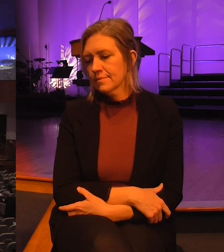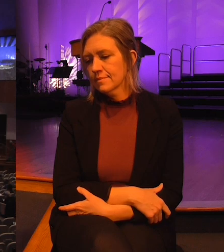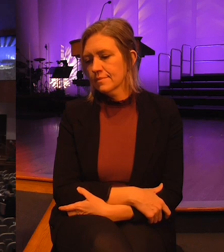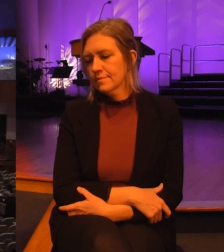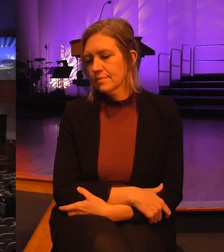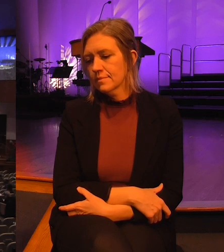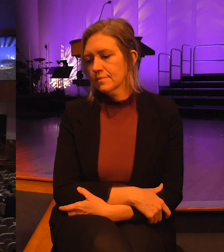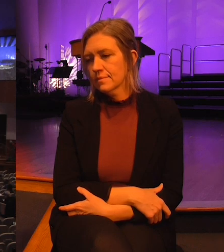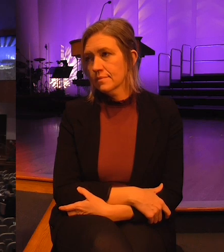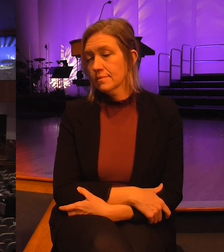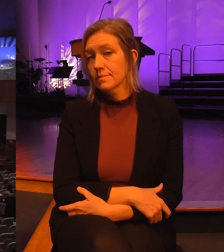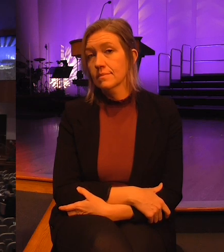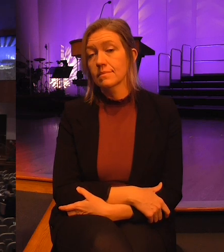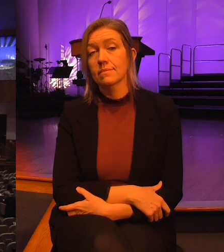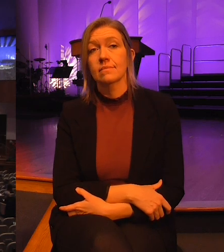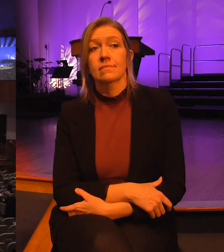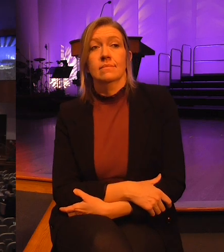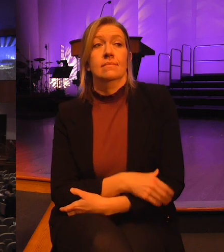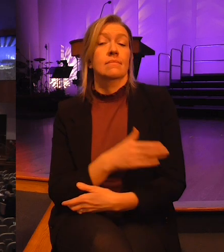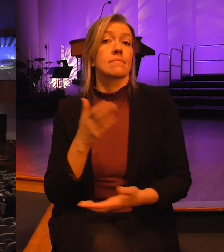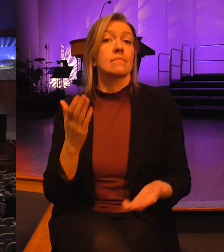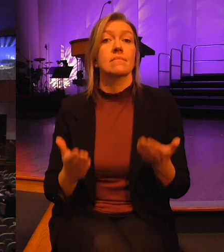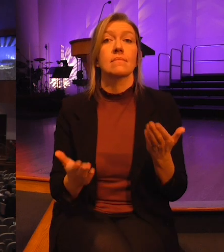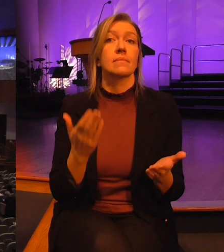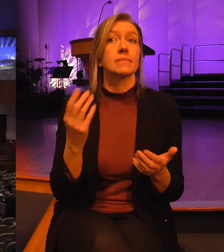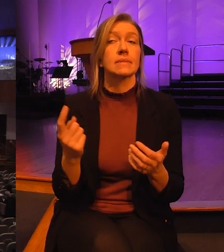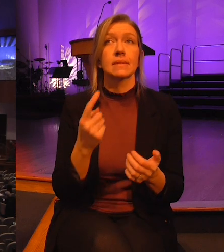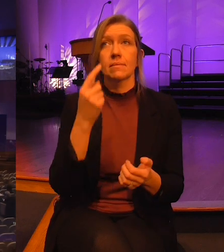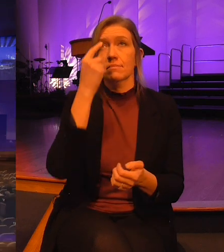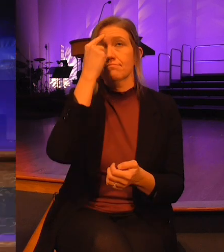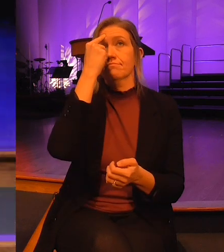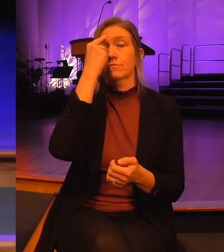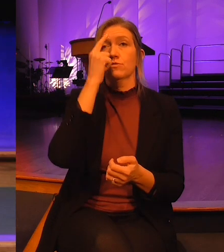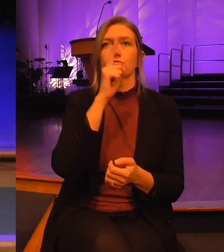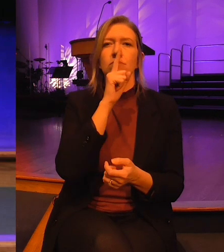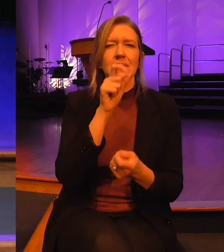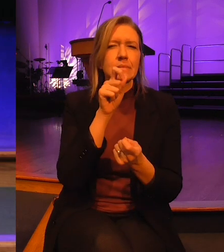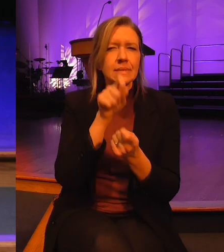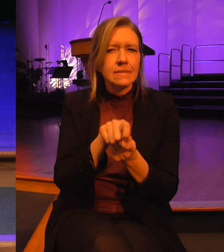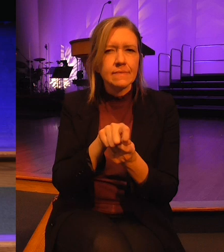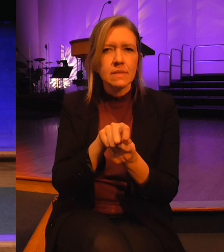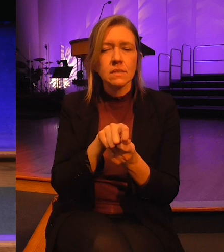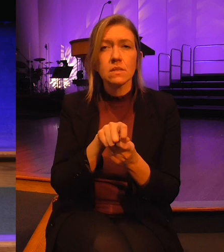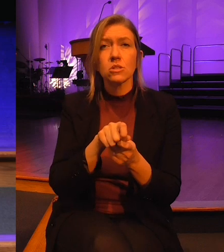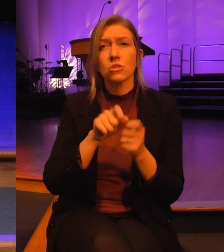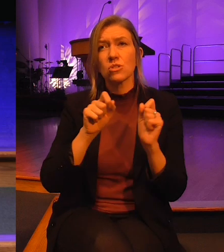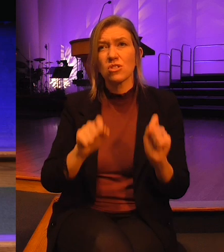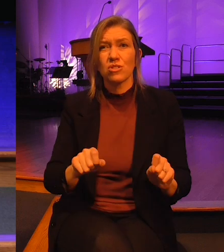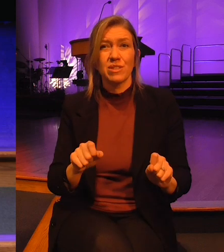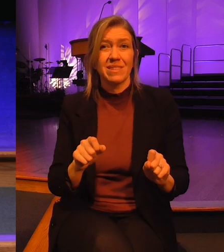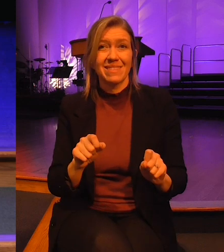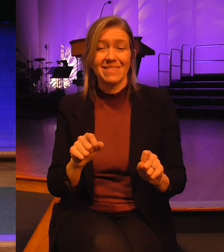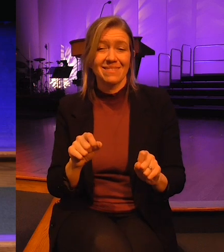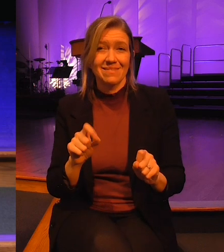puede que obtengas algo realmente específico, pueden ser solo sentimientos. Soy una persona de palabras,